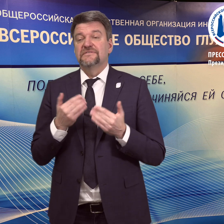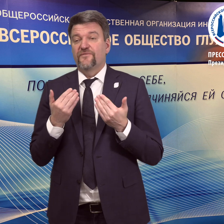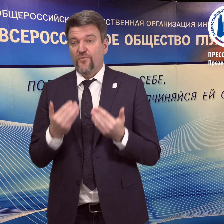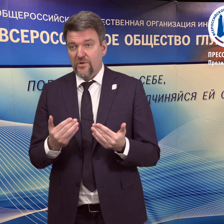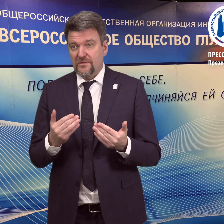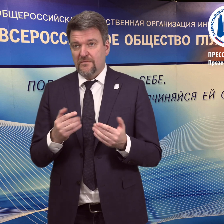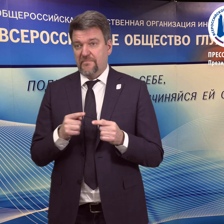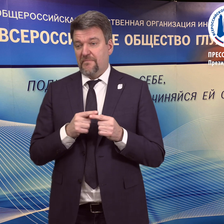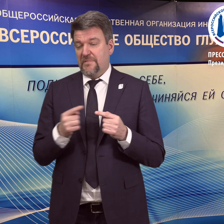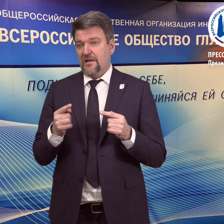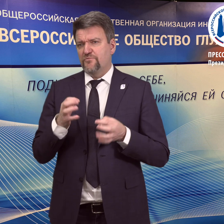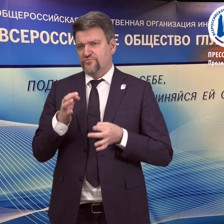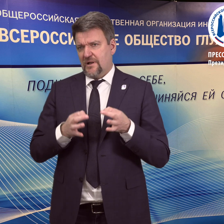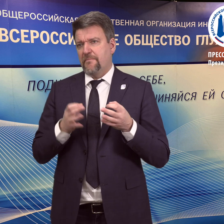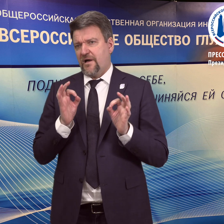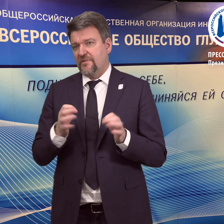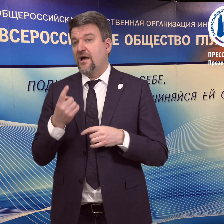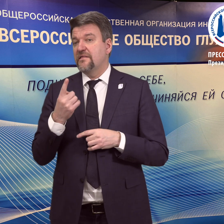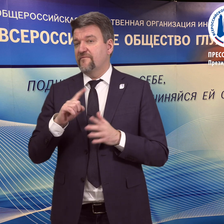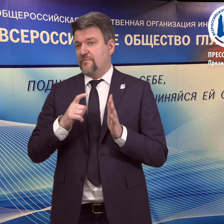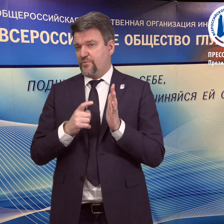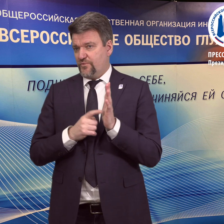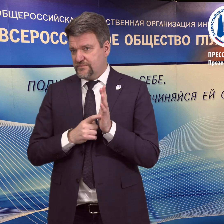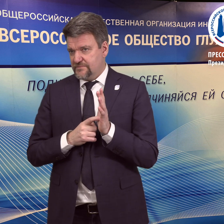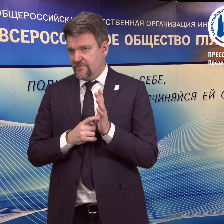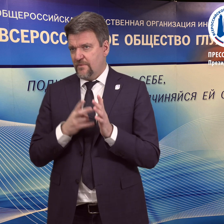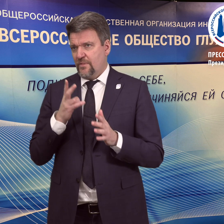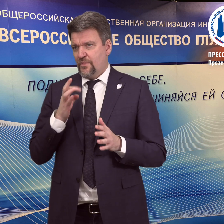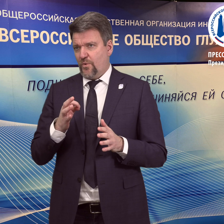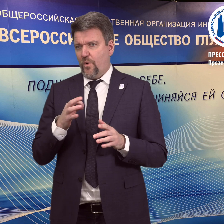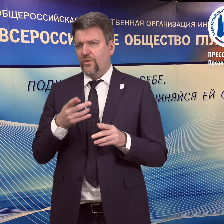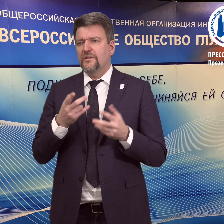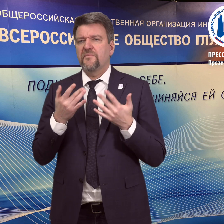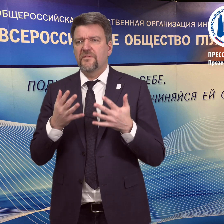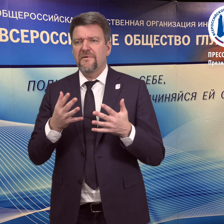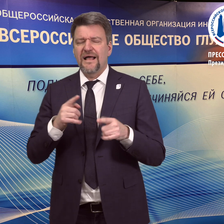Сегодня мы обсуждали, правда, один вопрос.